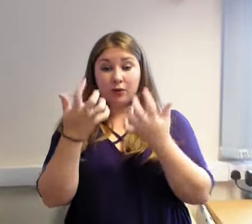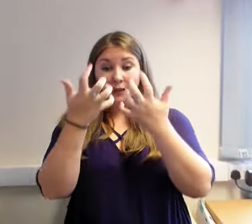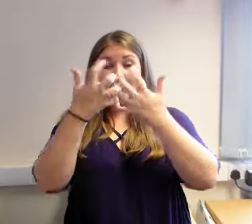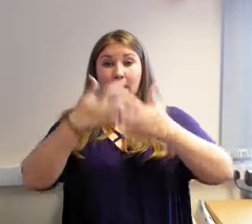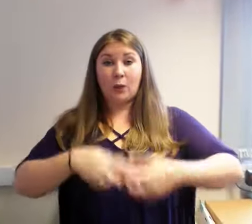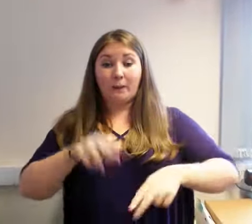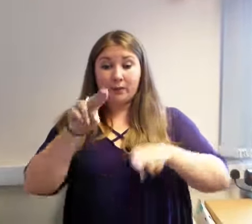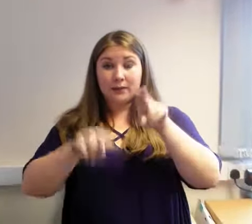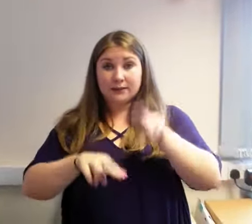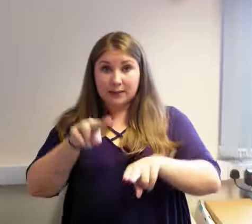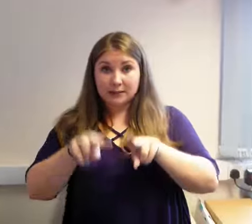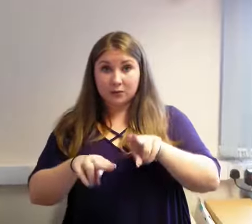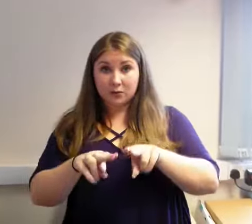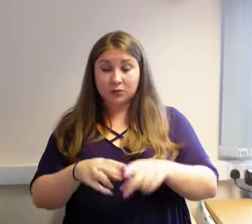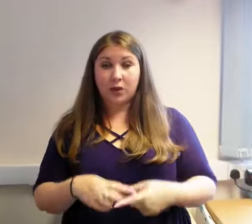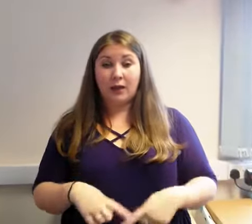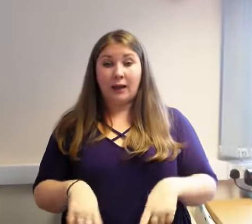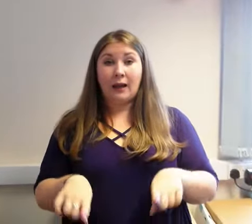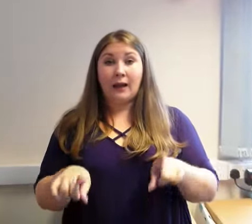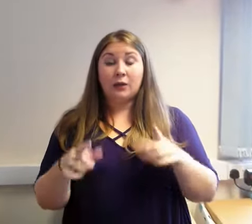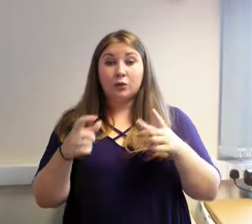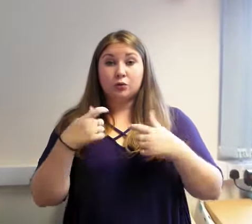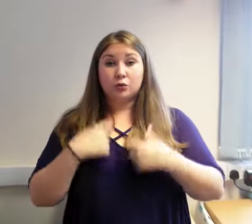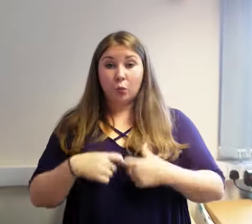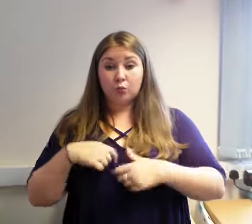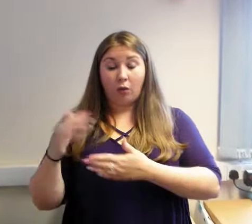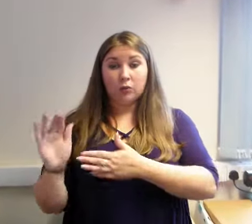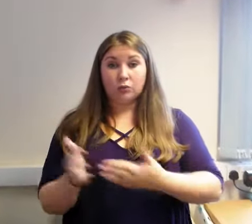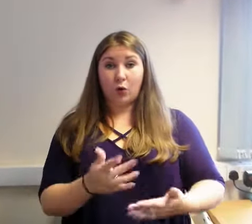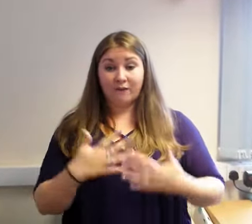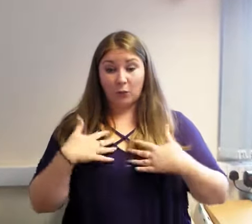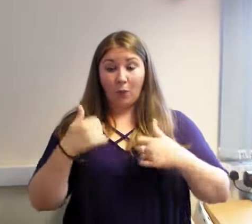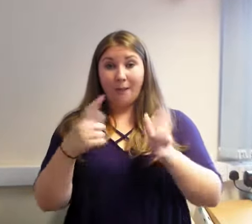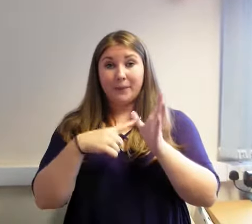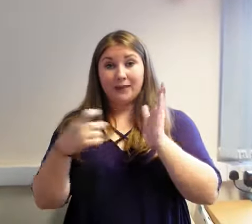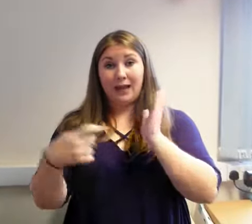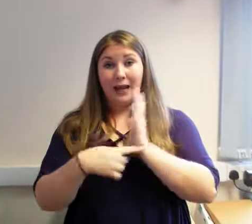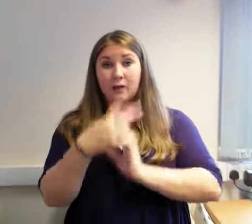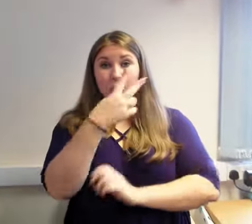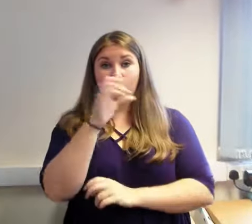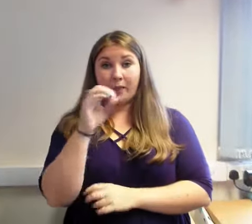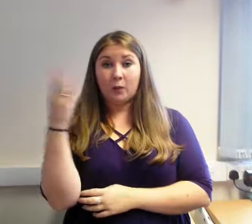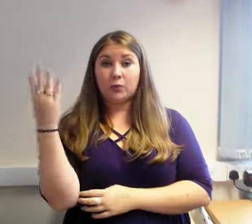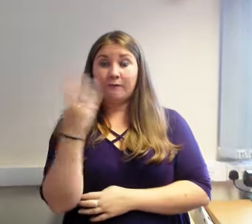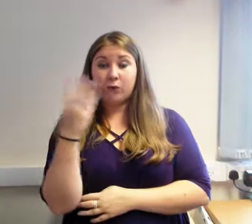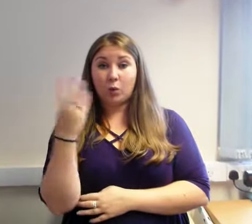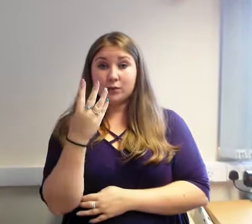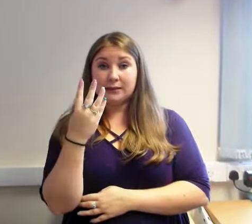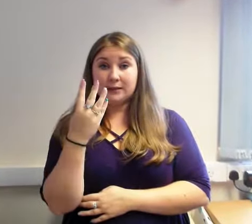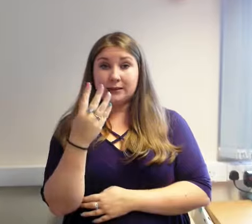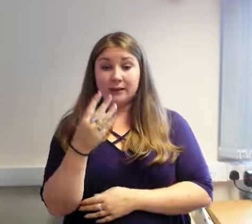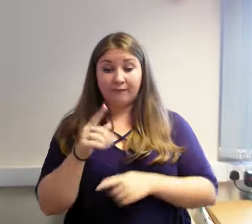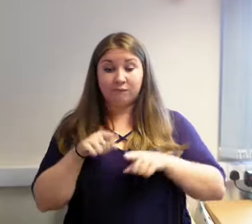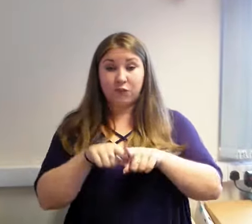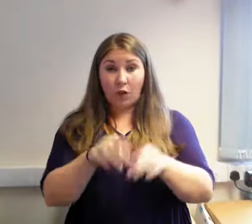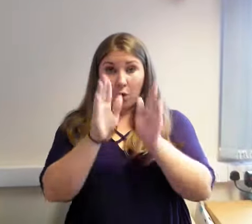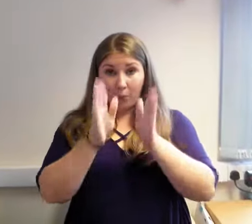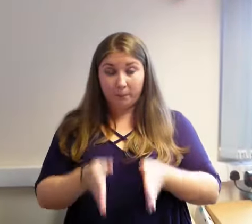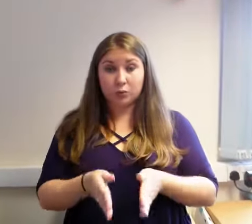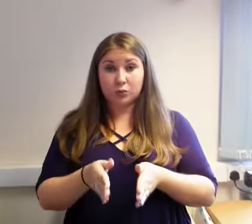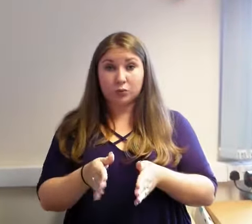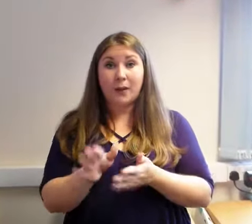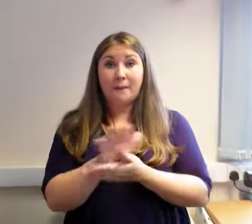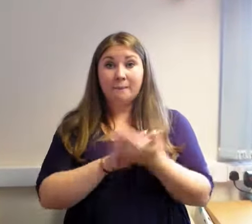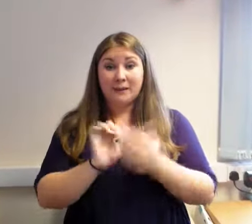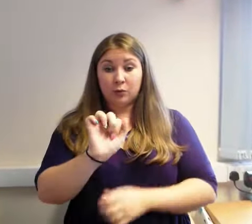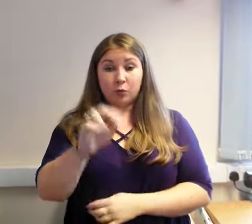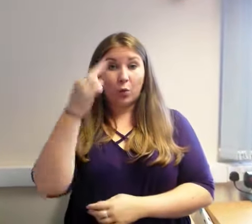Bydd y gwasanaeth yn dal yn hygyrch ac ar gael, gyda nifer o bwyntiau mynediad (e.e.ymweliad yn y cartref, gwasanaeth ‘galw i mewn’, neu drwy trefniad o flaen llaw).